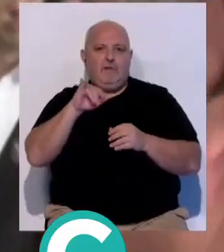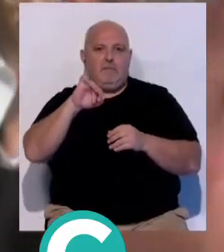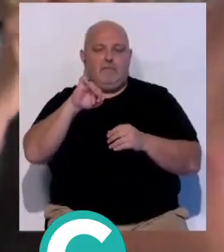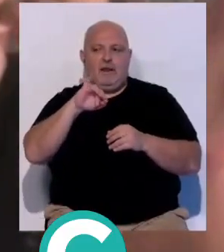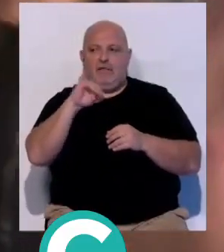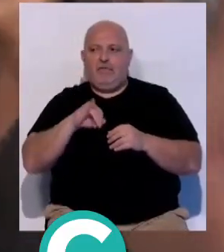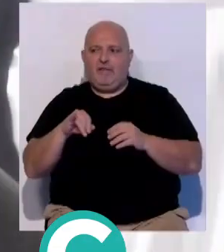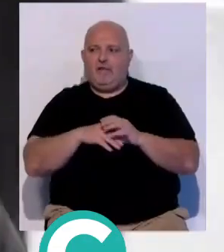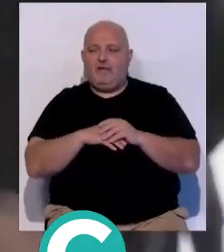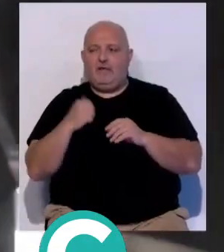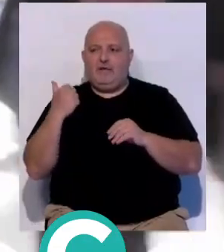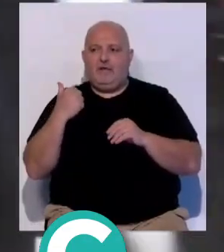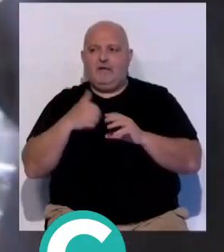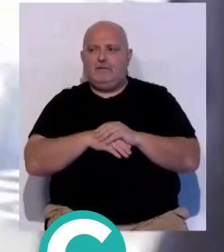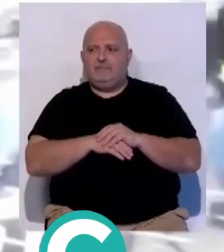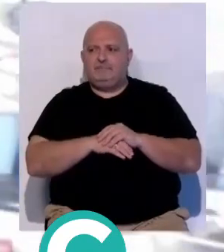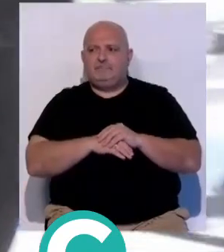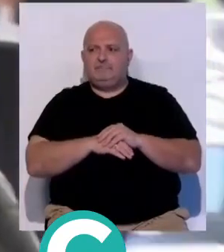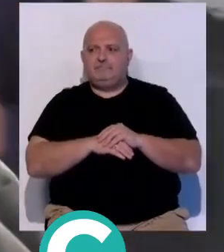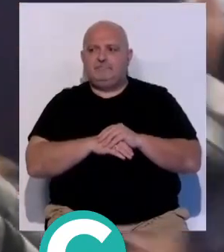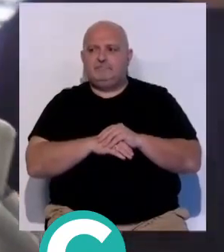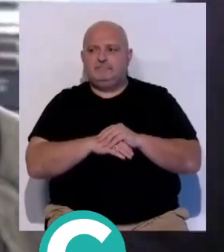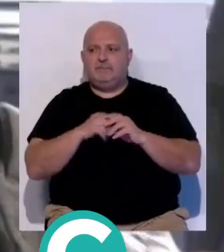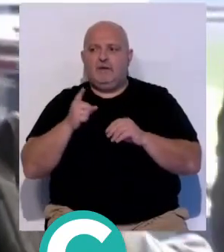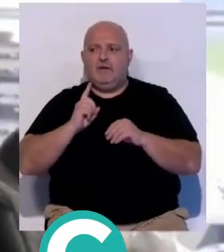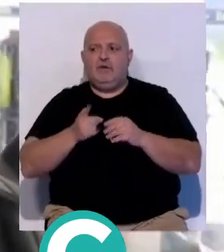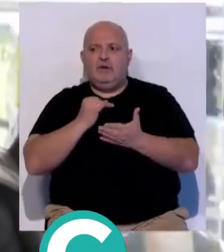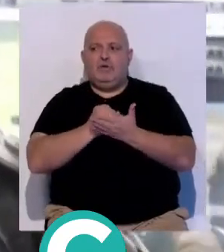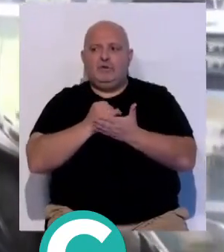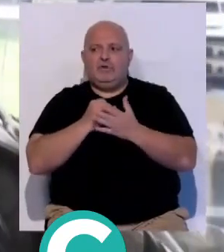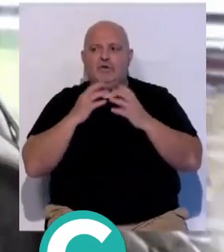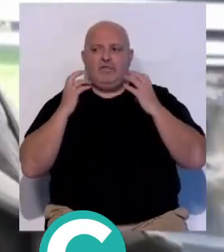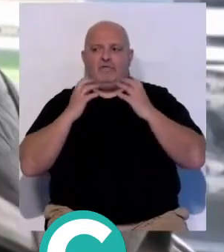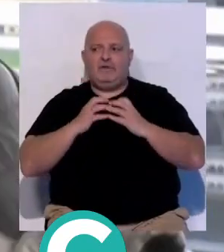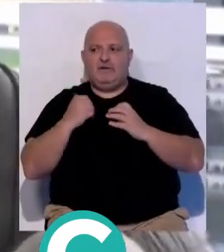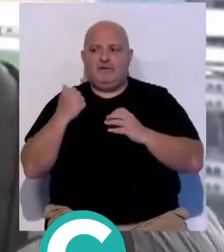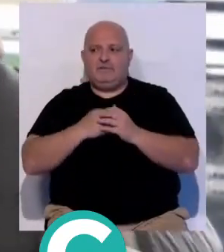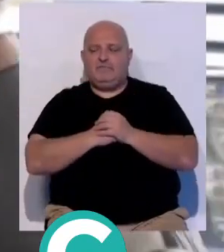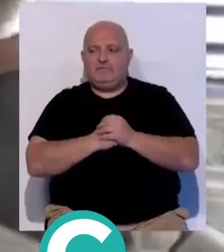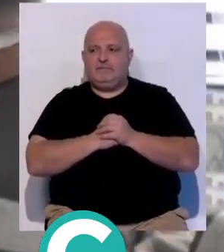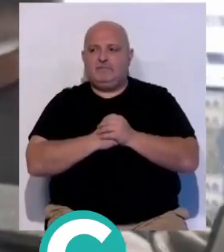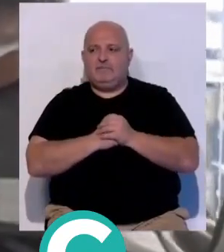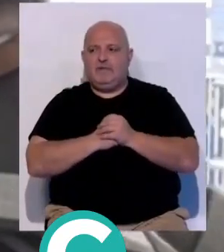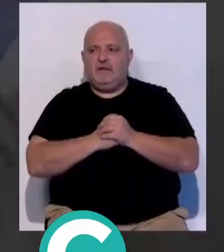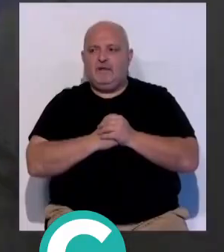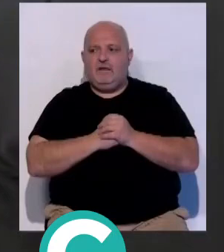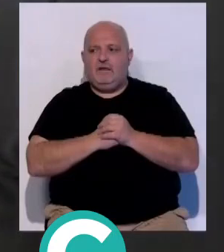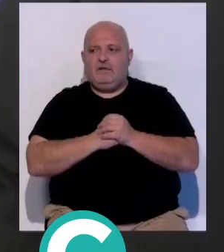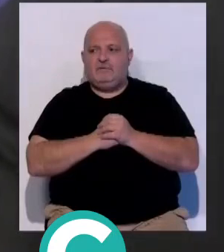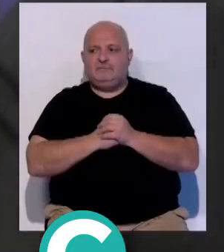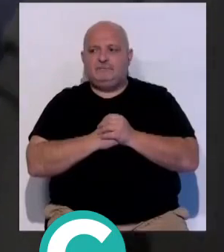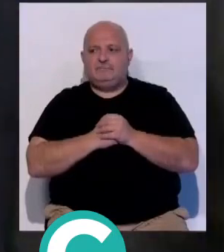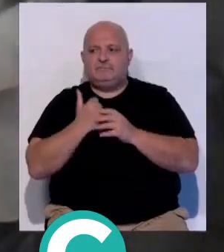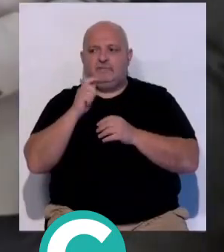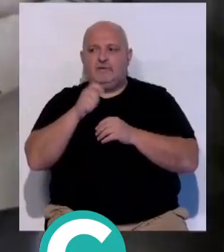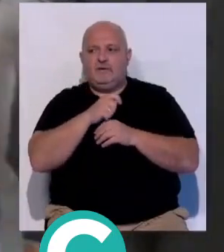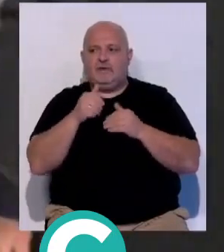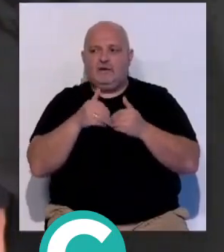director del Instituto Cervantes Luis García Montero sí es el que ha inaugurado esta jornada